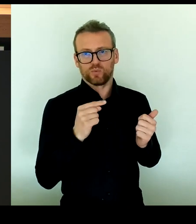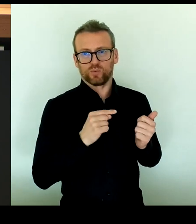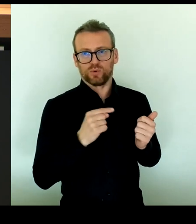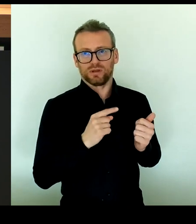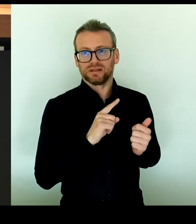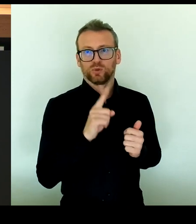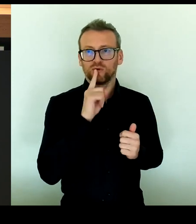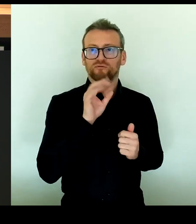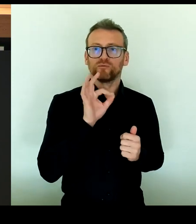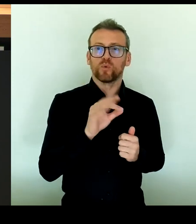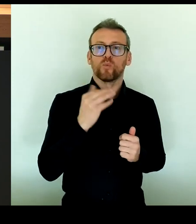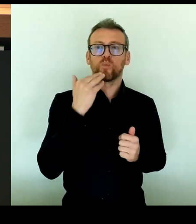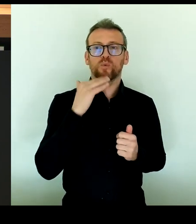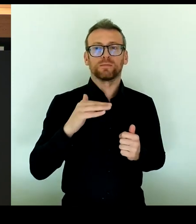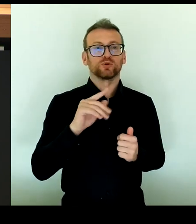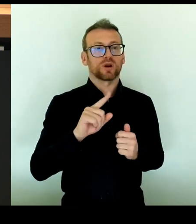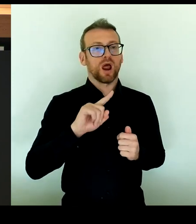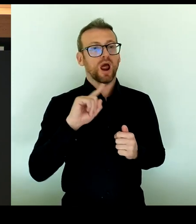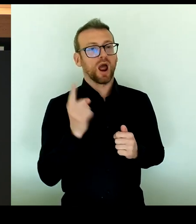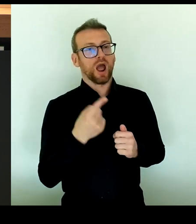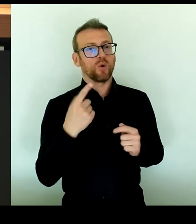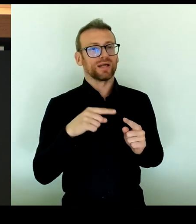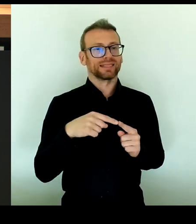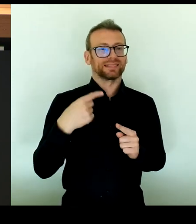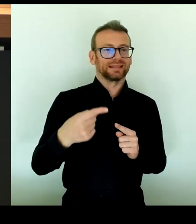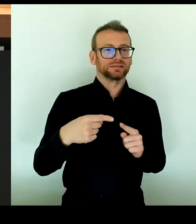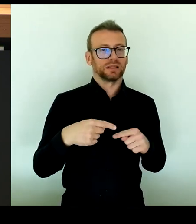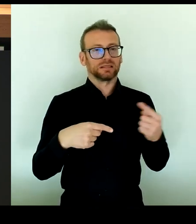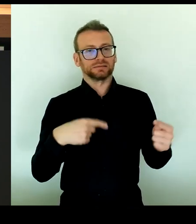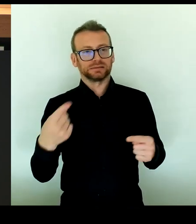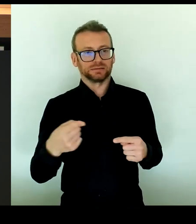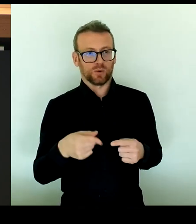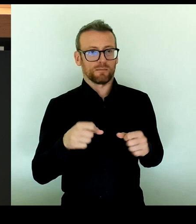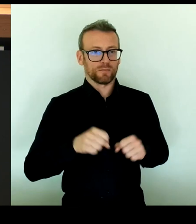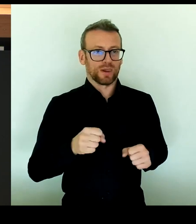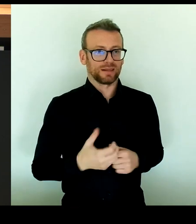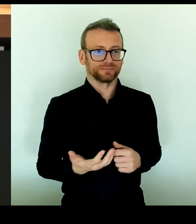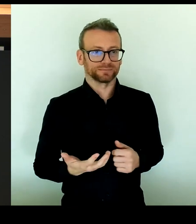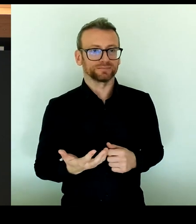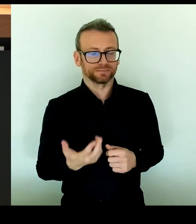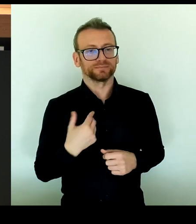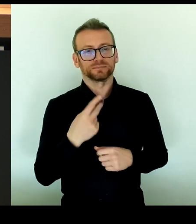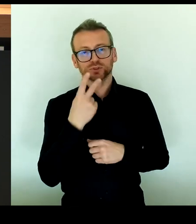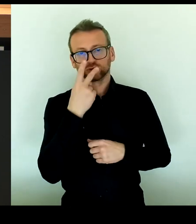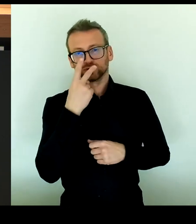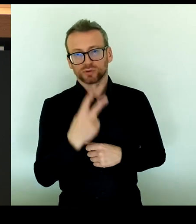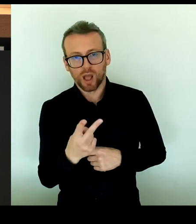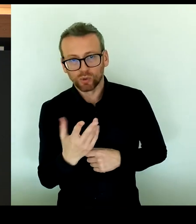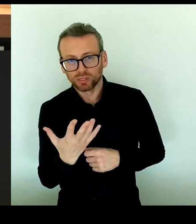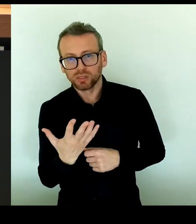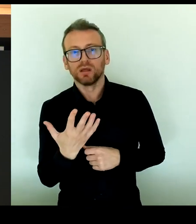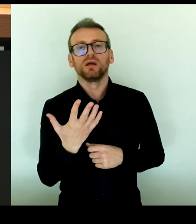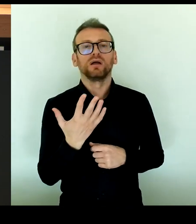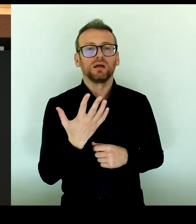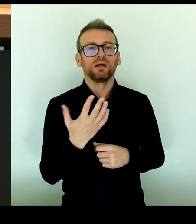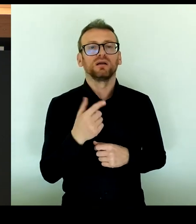Jarasch, von Visionen. Visionen, die die CDU hat und die viel zu früh kämen. Denn und das ist aus meiner Sicht genau sinnbildlich